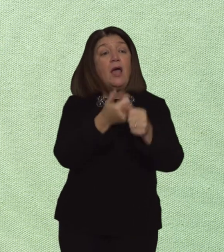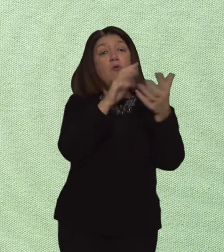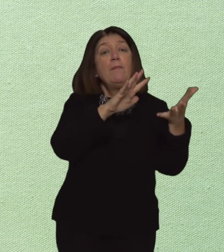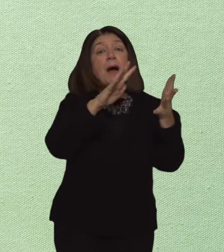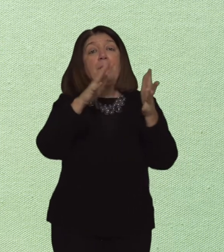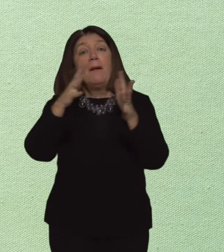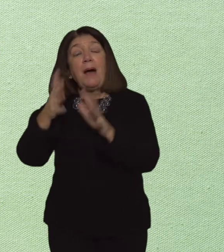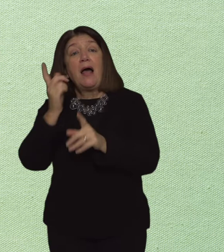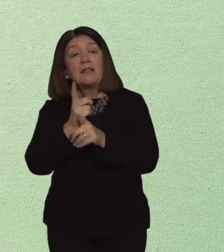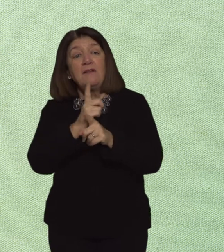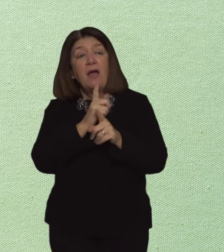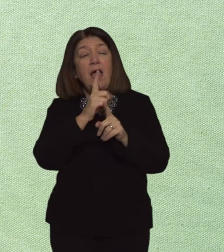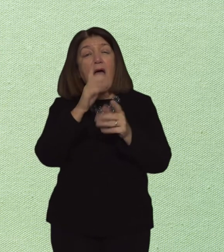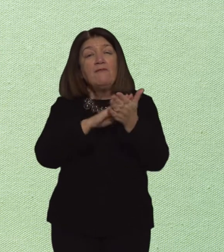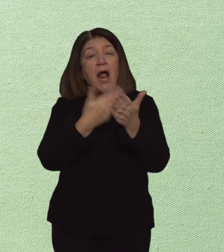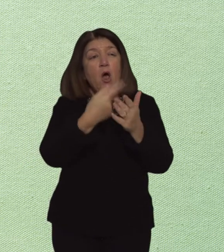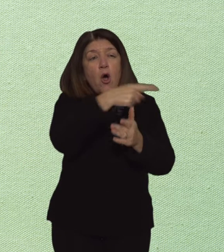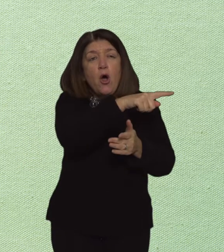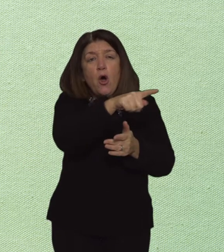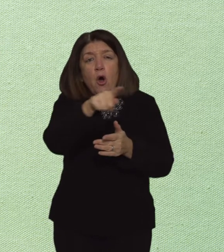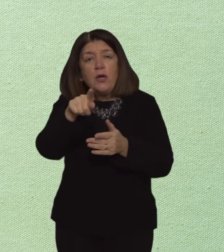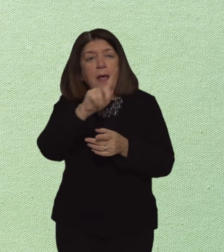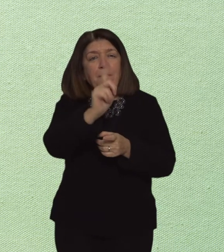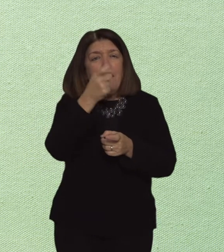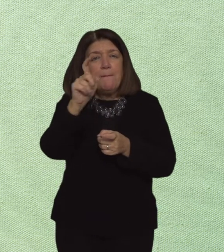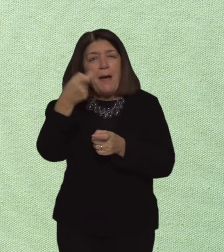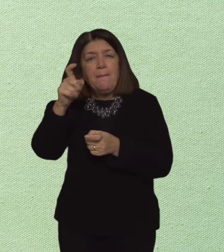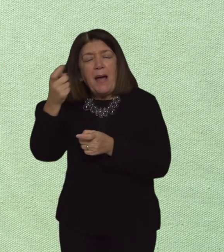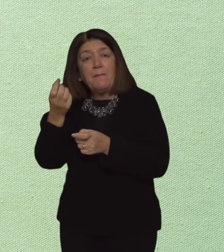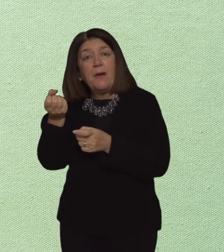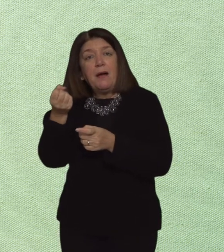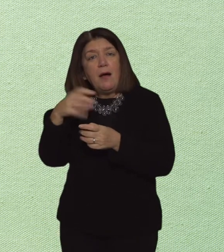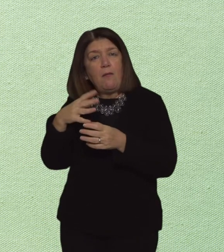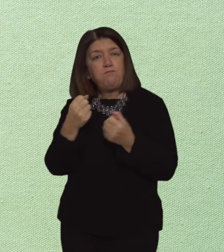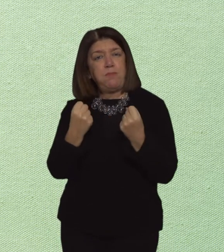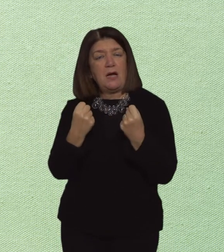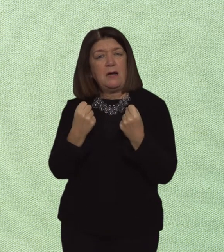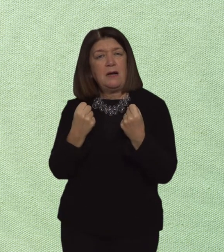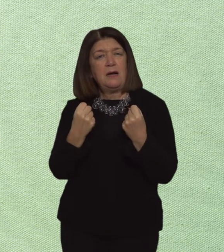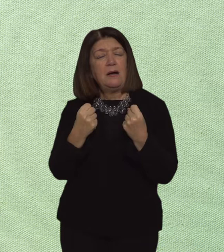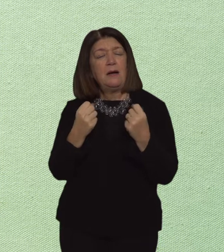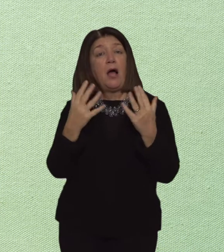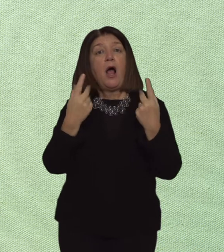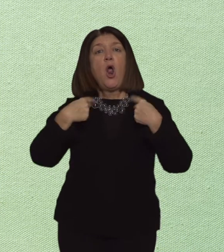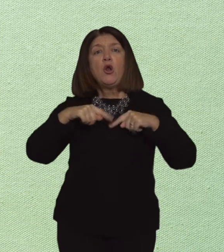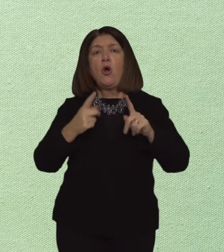di essere messo in discussione, quando noi abbiamo paura di criticare, quando ci mettiamo